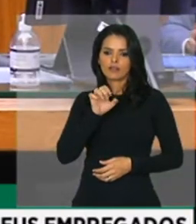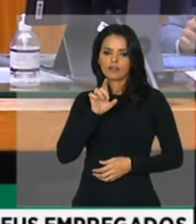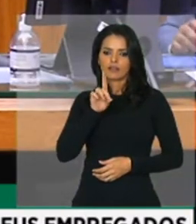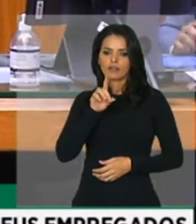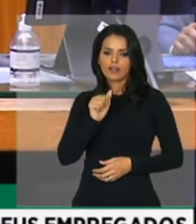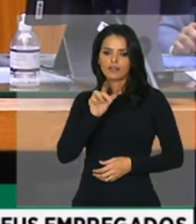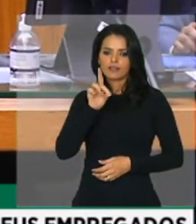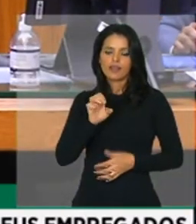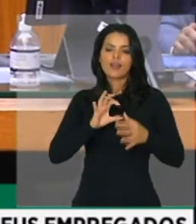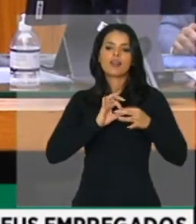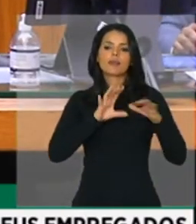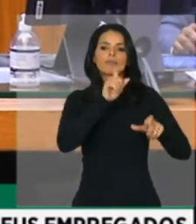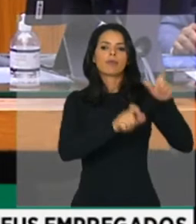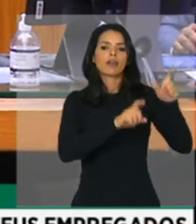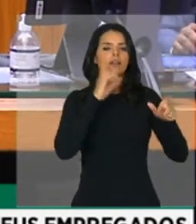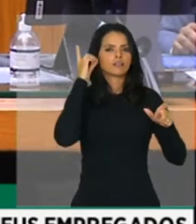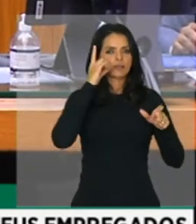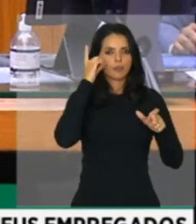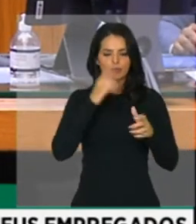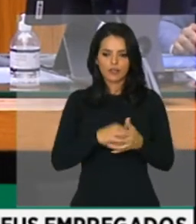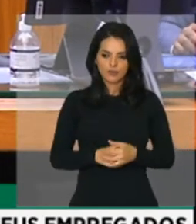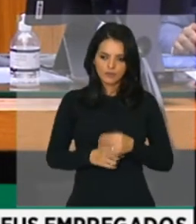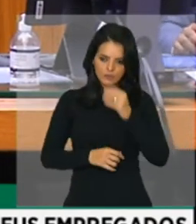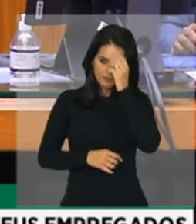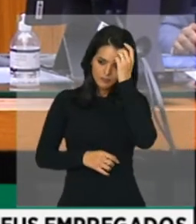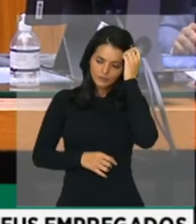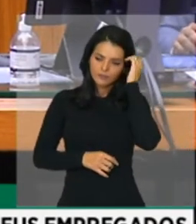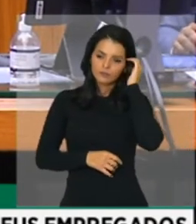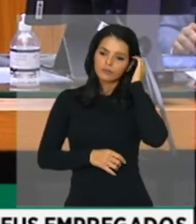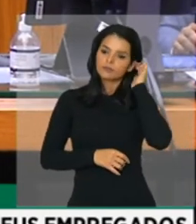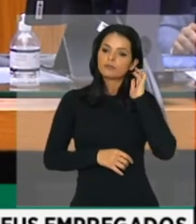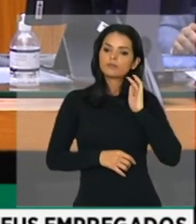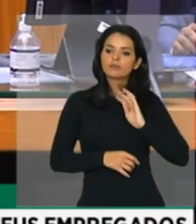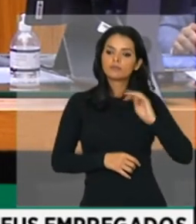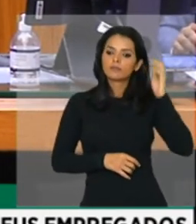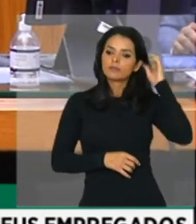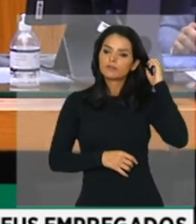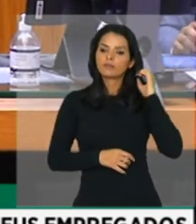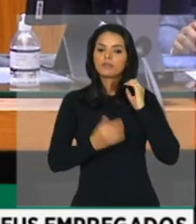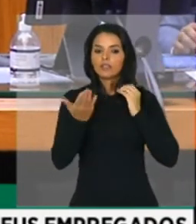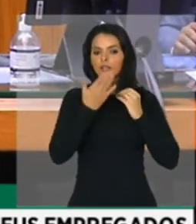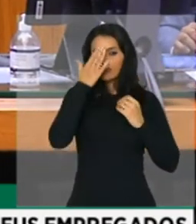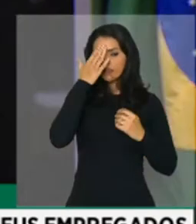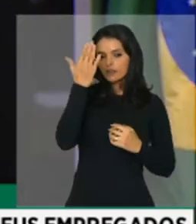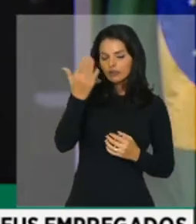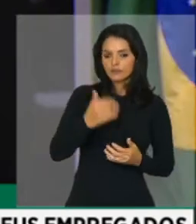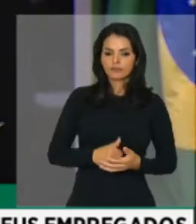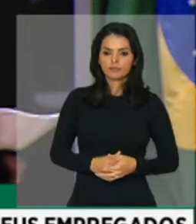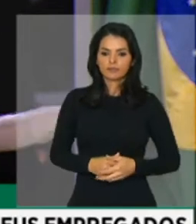LIBERA A BANCADA. -- [DEPUTADO]: PARA CONCLUIR, SENHOR PRESIDENTE. GOSTARIA DE AGRADECER A V.EXA., PARABENIZAR V.EXA. PELO ESFORÇO... NA QUESTÃO